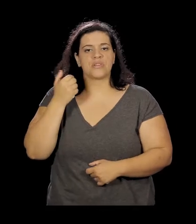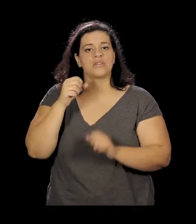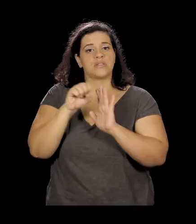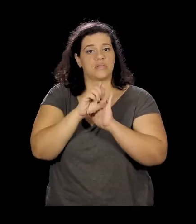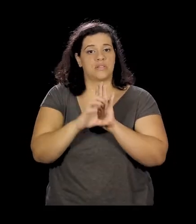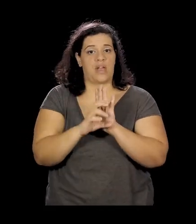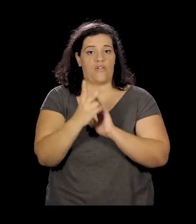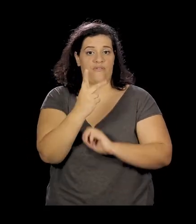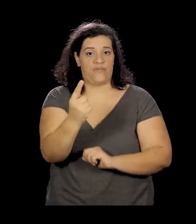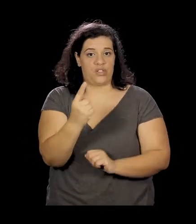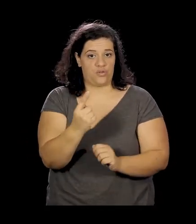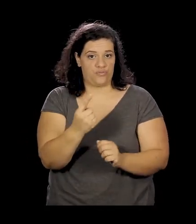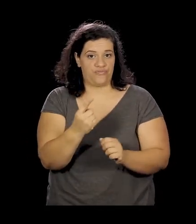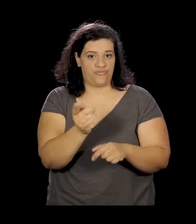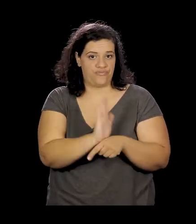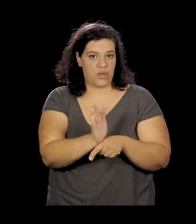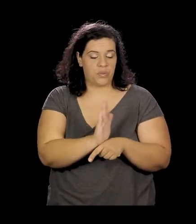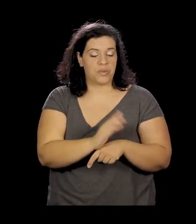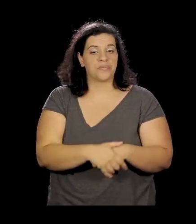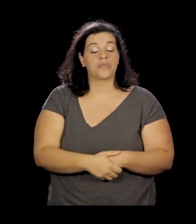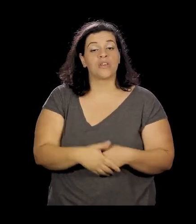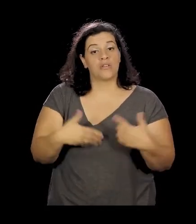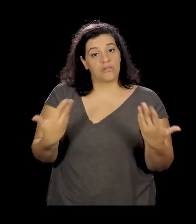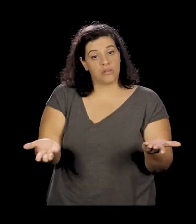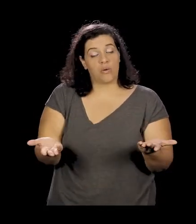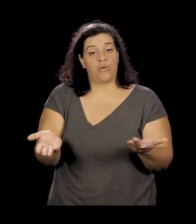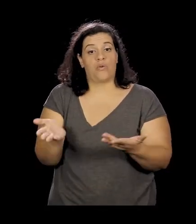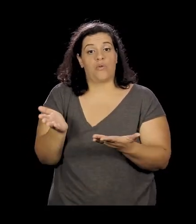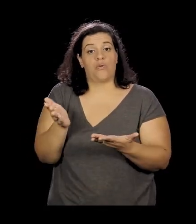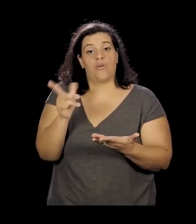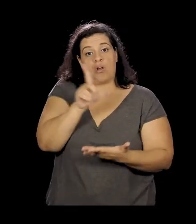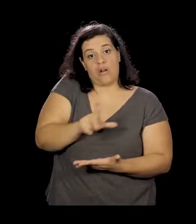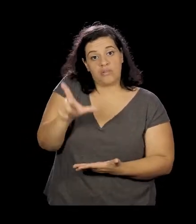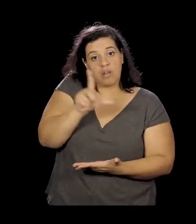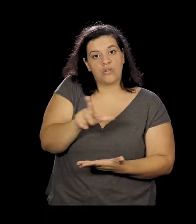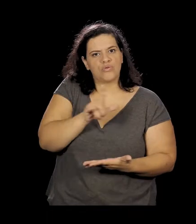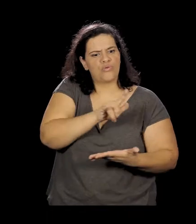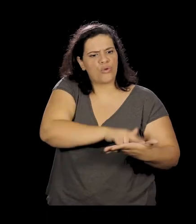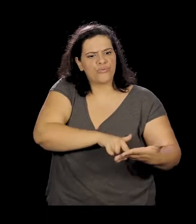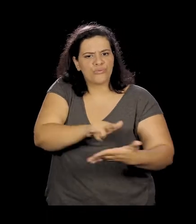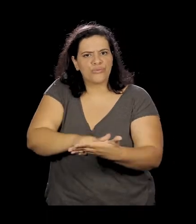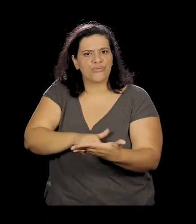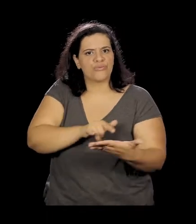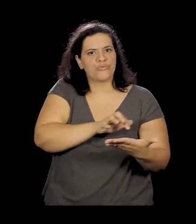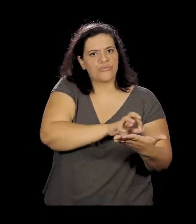Então, a literatura, ou seja, textos escritos que tenho estudado,